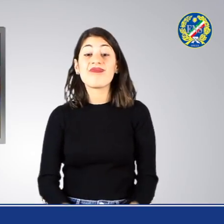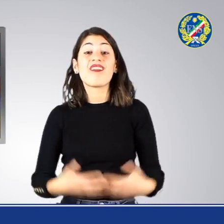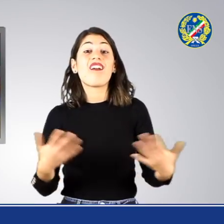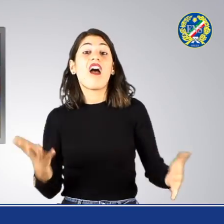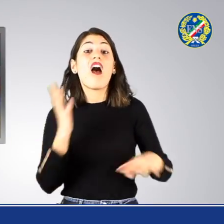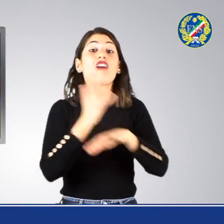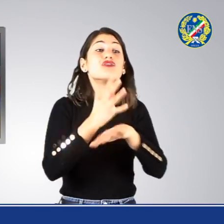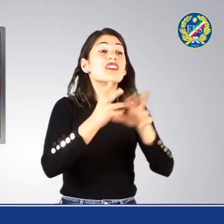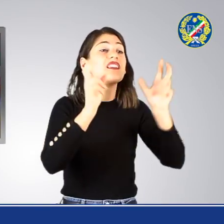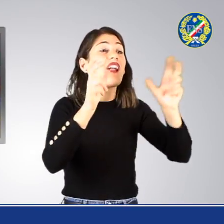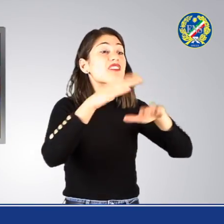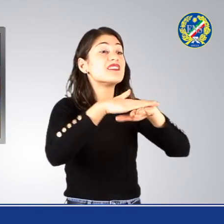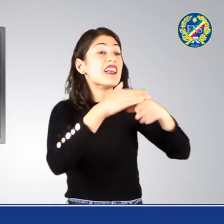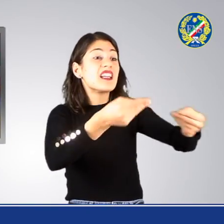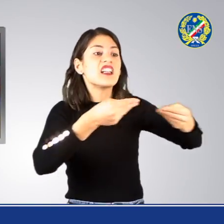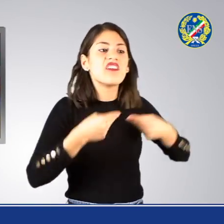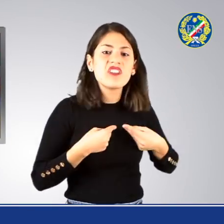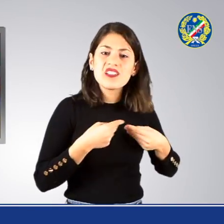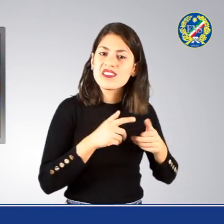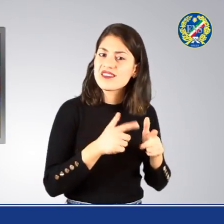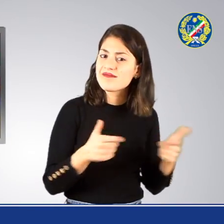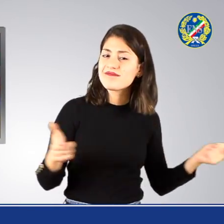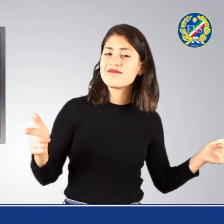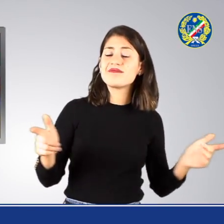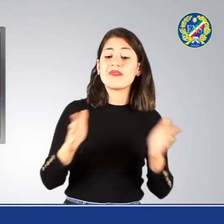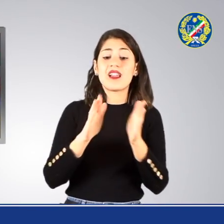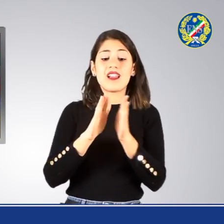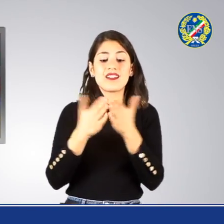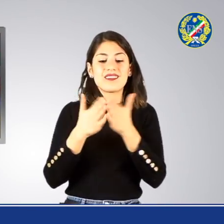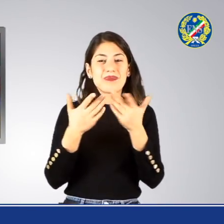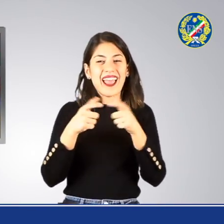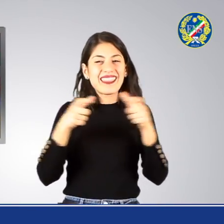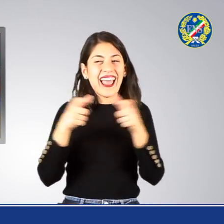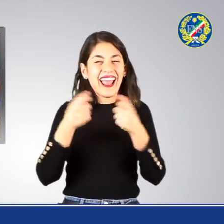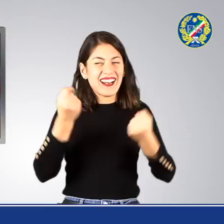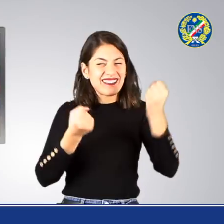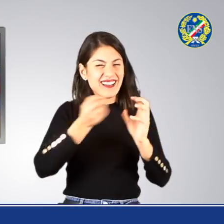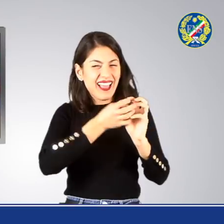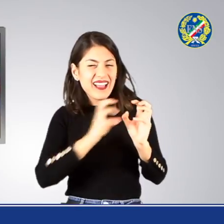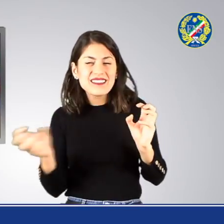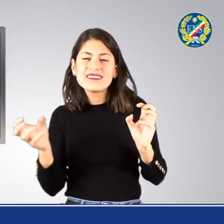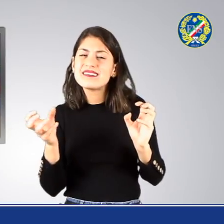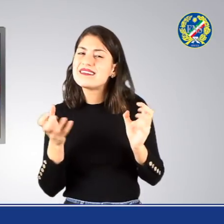Dall’accesso ai pubblici servizi alla informazione TV e non solo, conseguimento delle patenti,